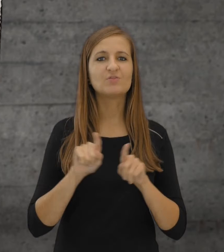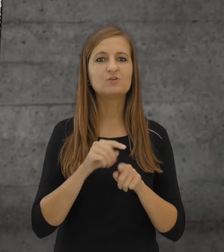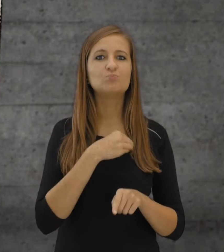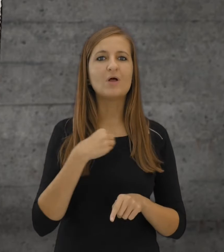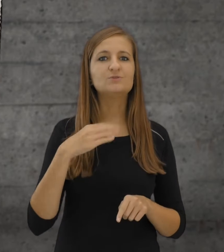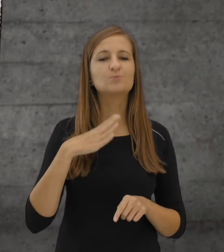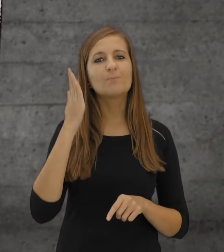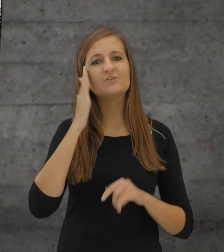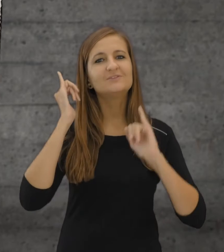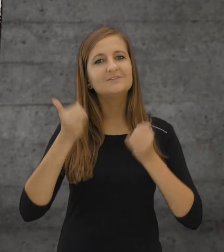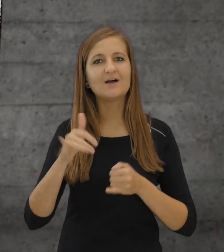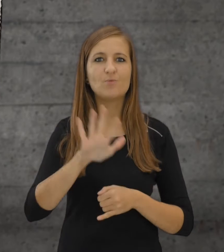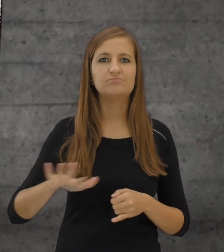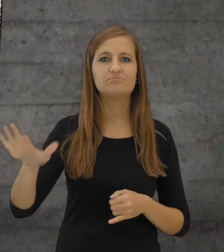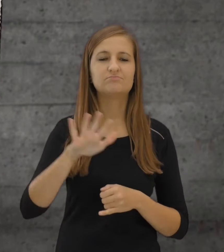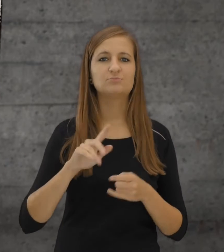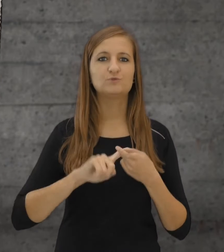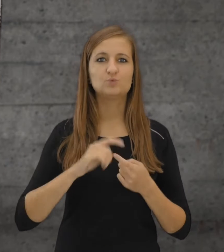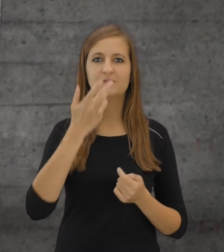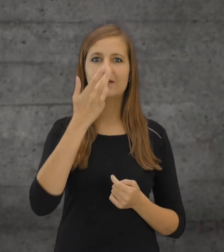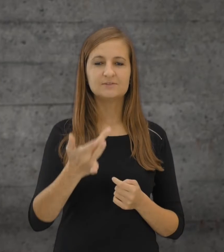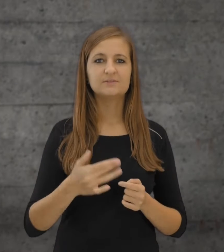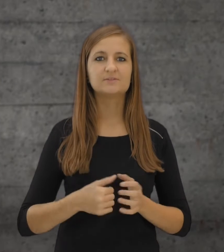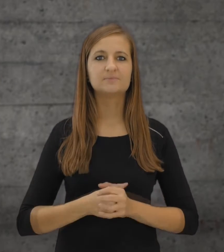Byli to też Polacy, którzy na stałe mieszkali w Związku Radzieckim.